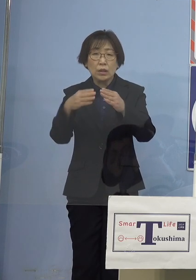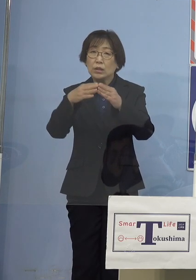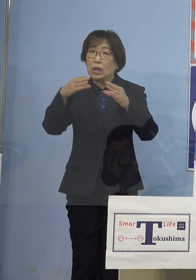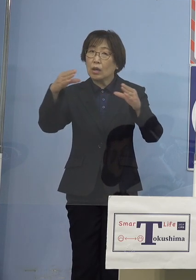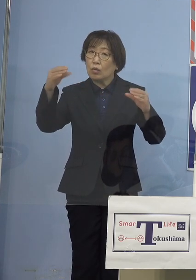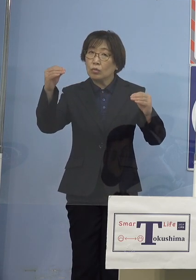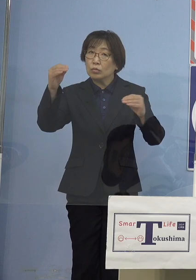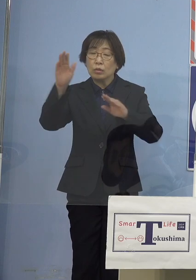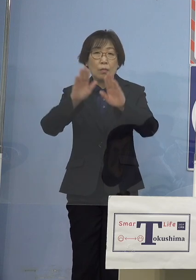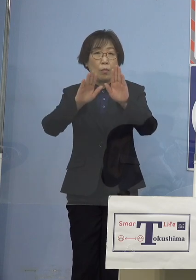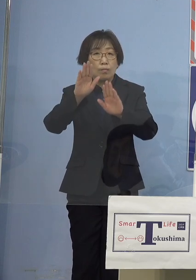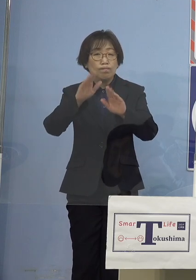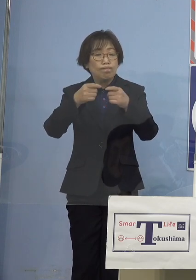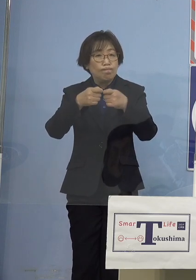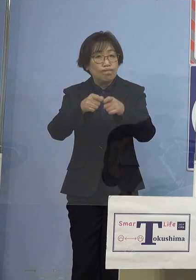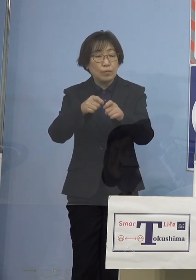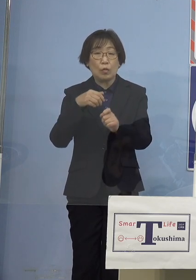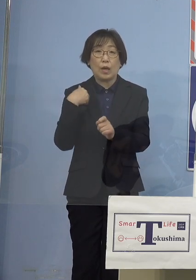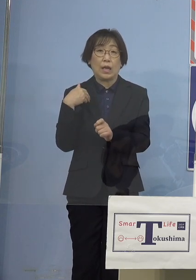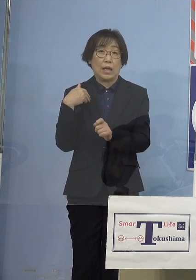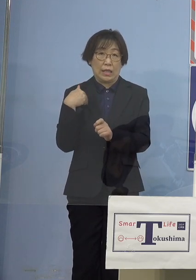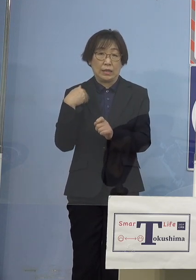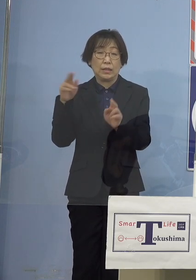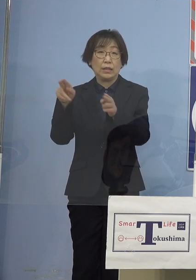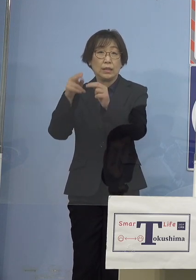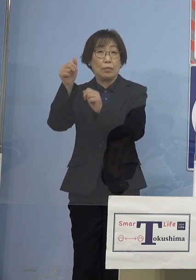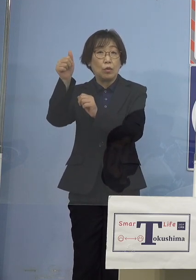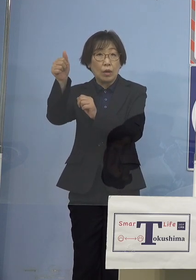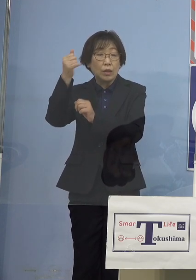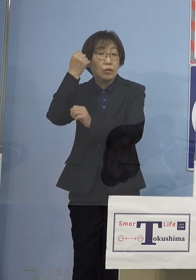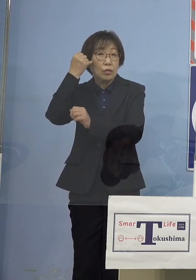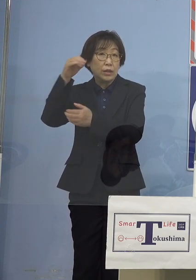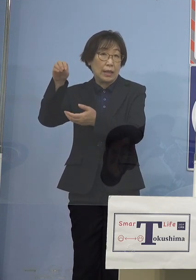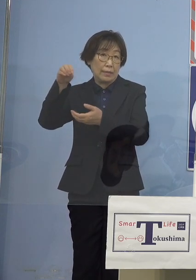これが専門家の皆さん方からの 御意見ということですから